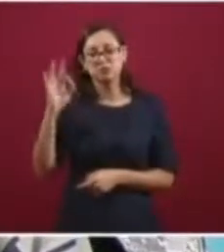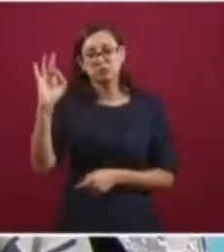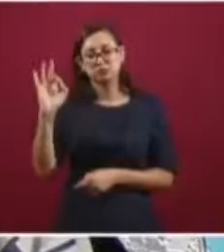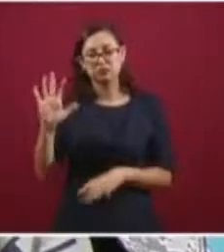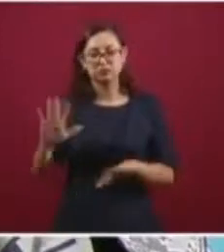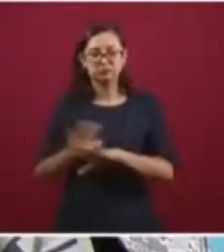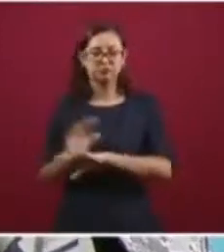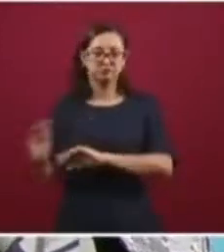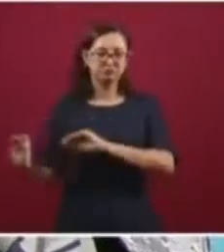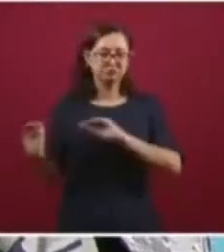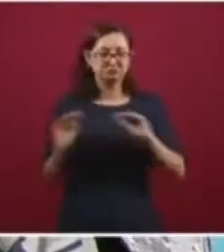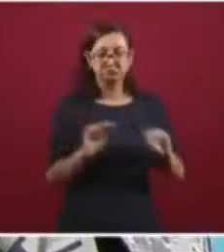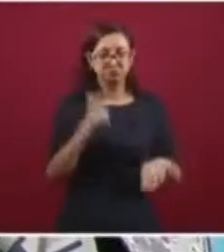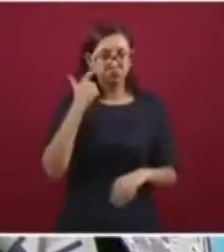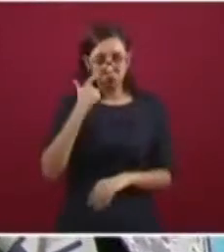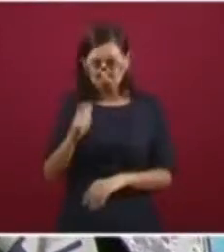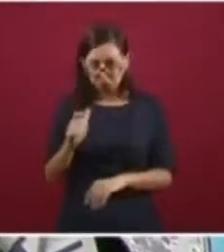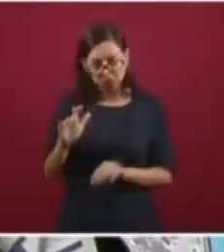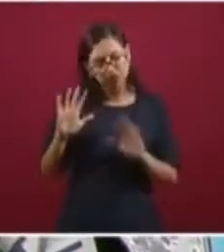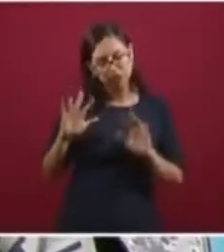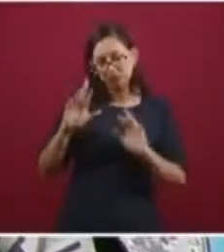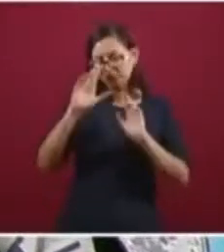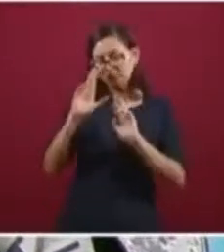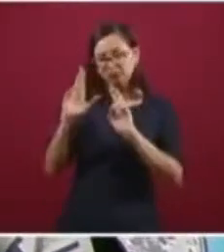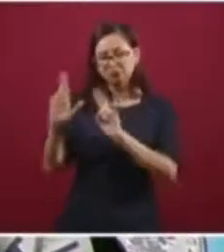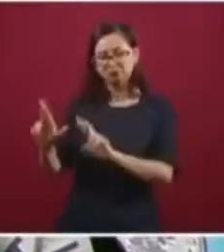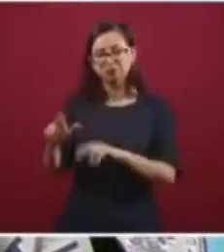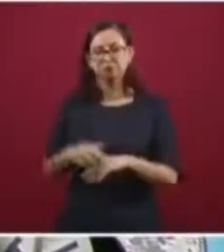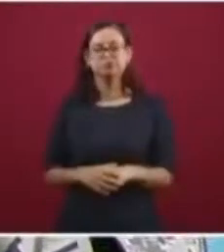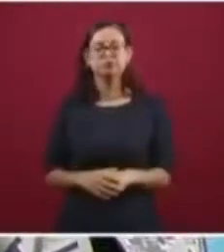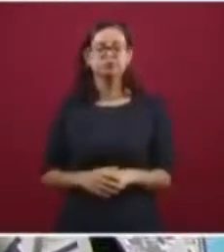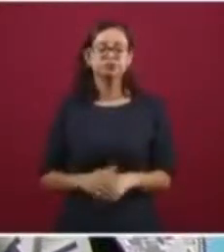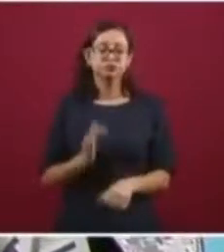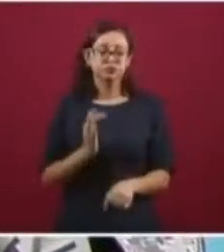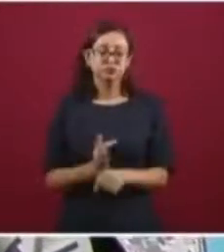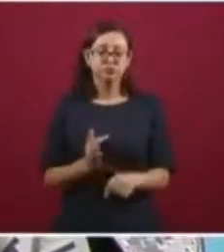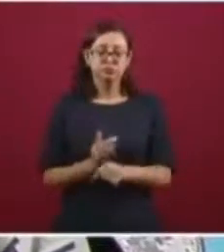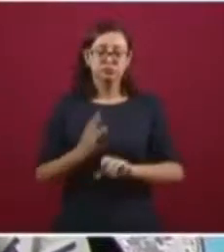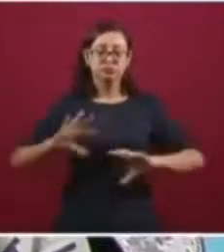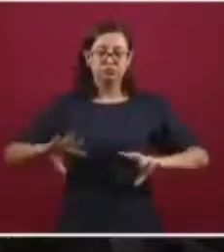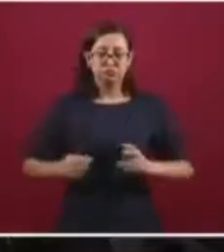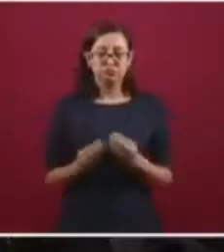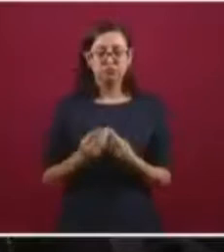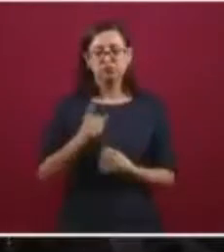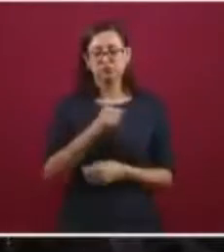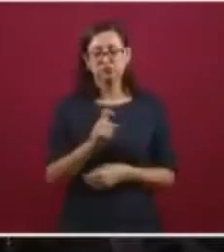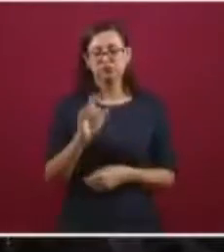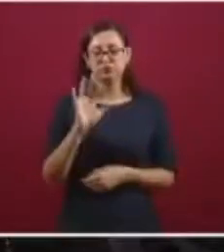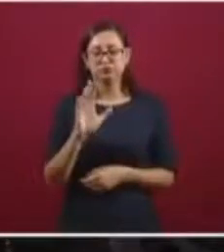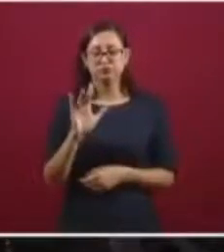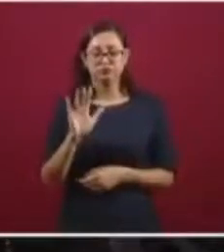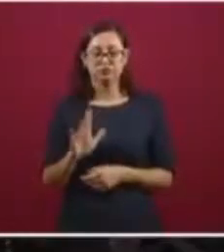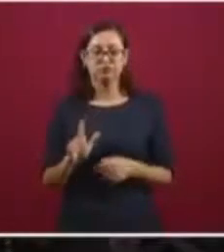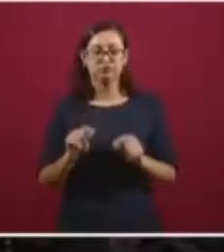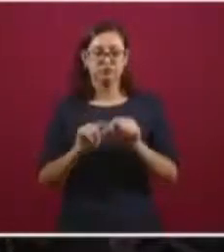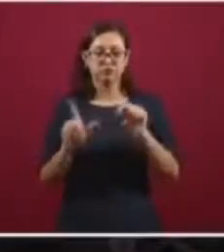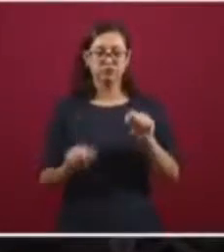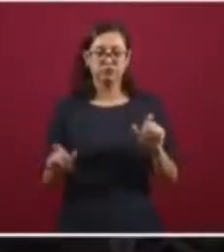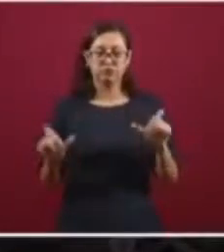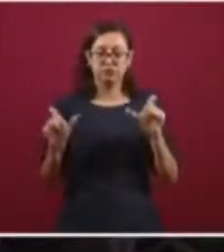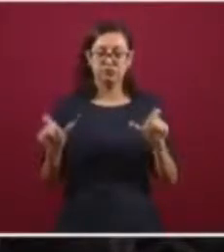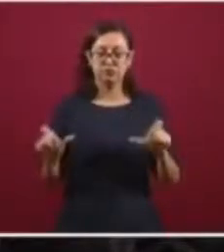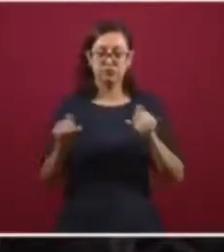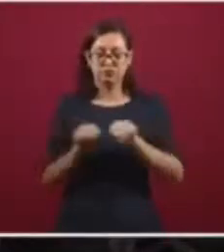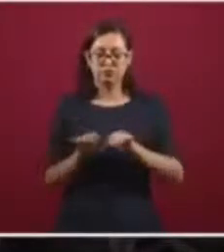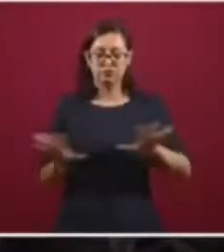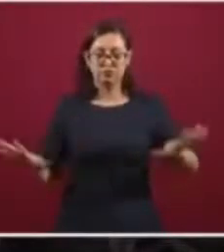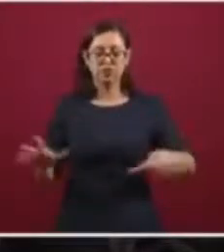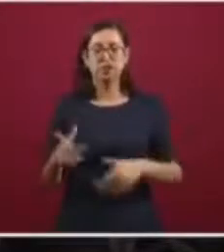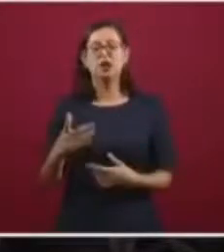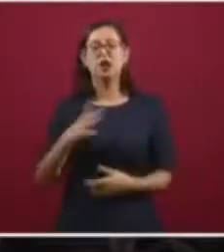De esta manera, actualmente tenemos 150 desplegados elementos de la Guardia Nacional en 150 coordinaciones